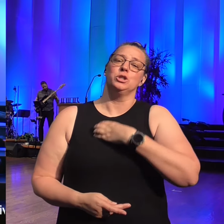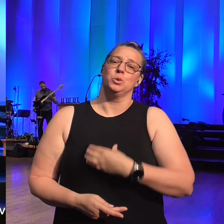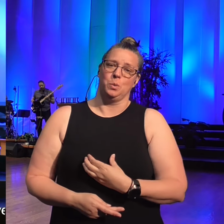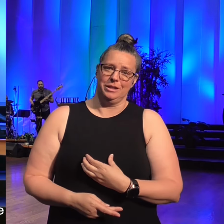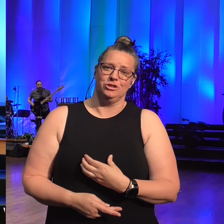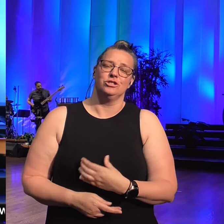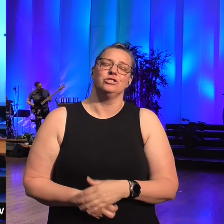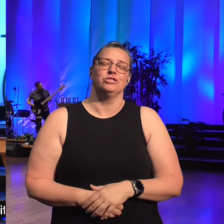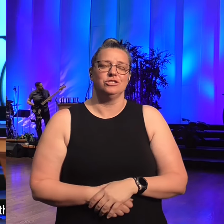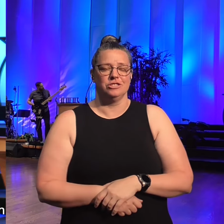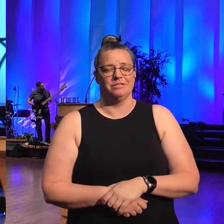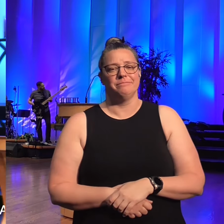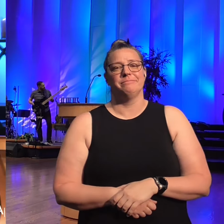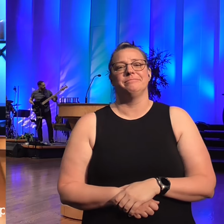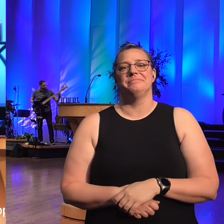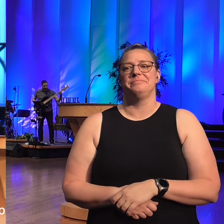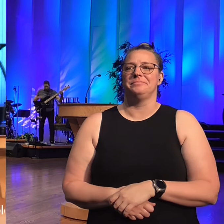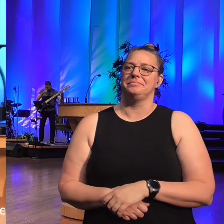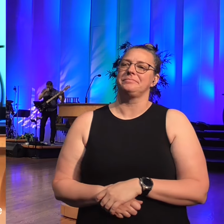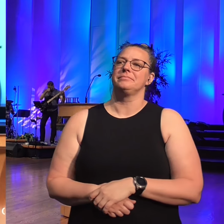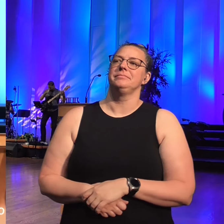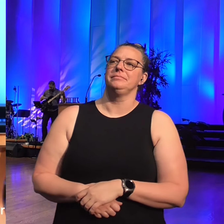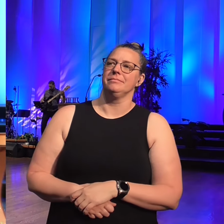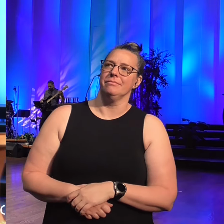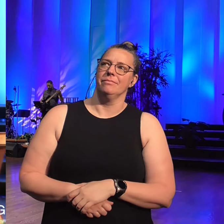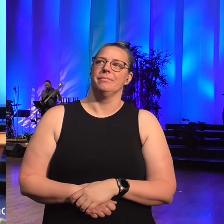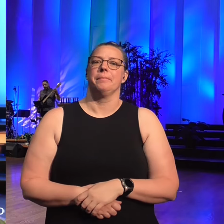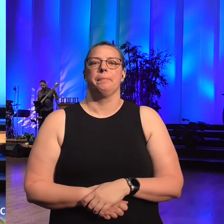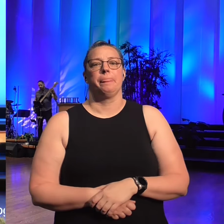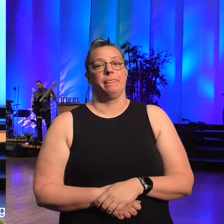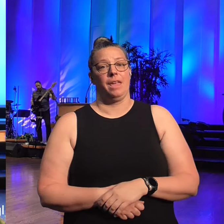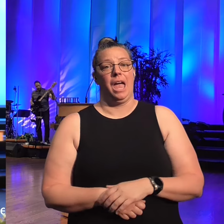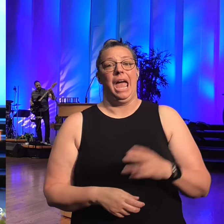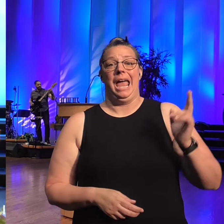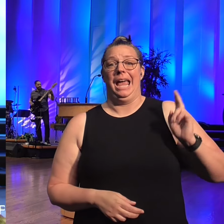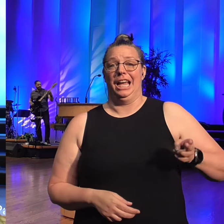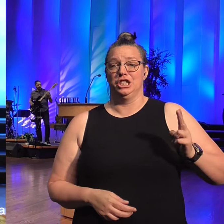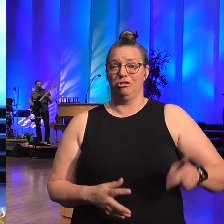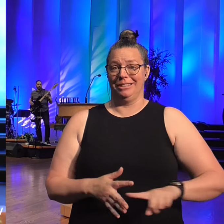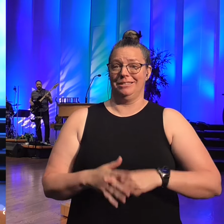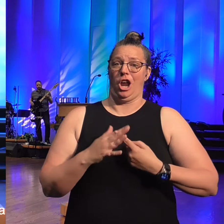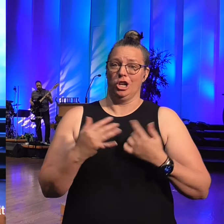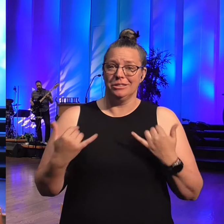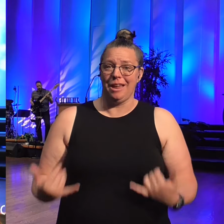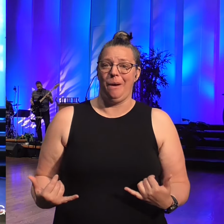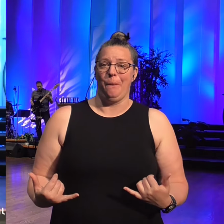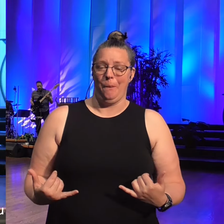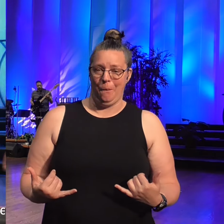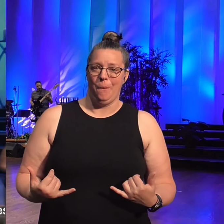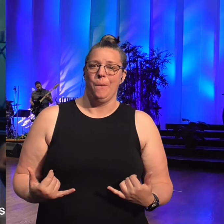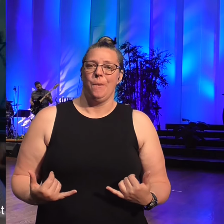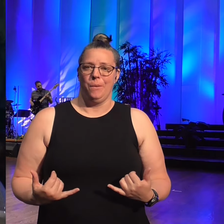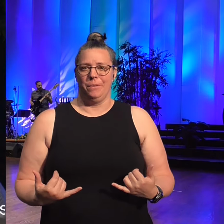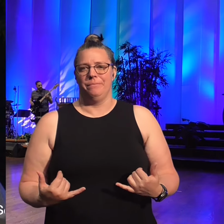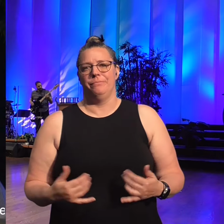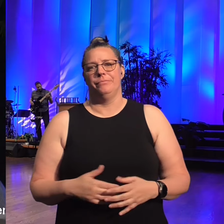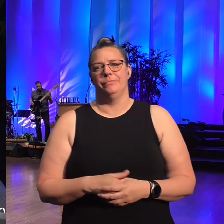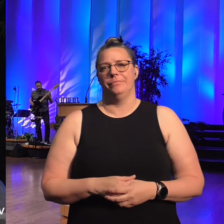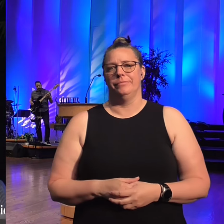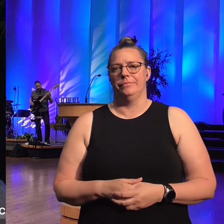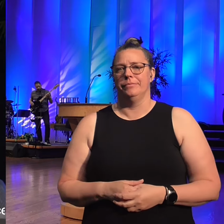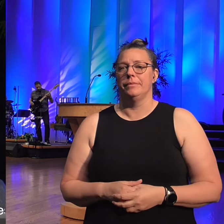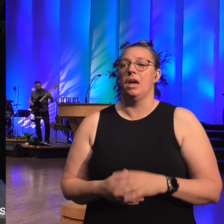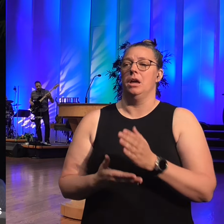Esta historia comienza ahora La luz del sol está en el